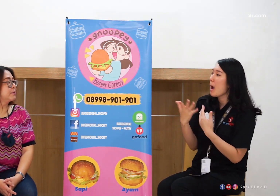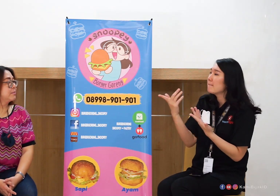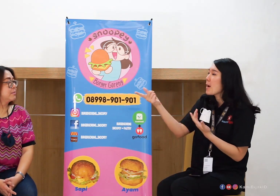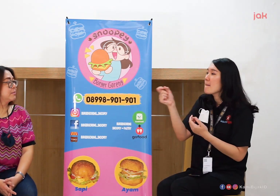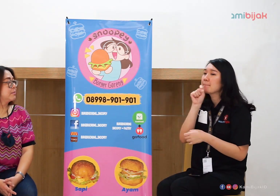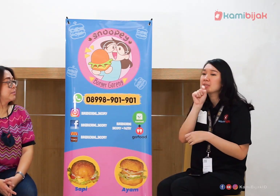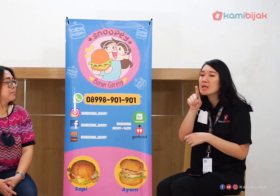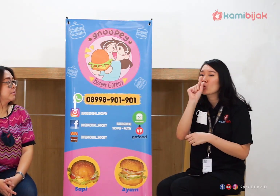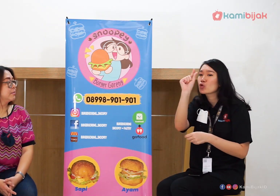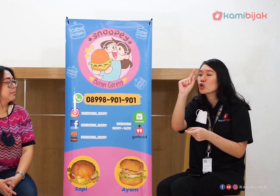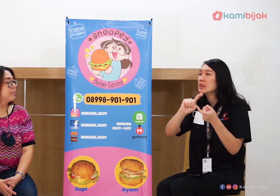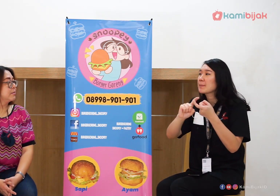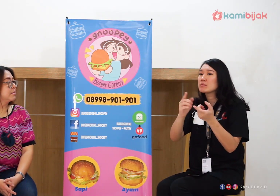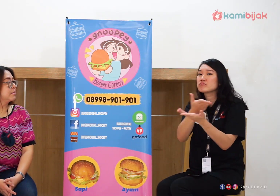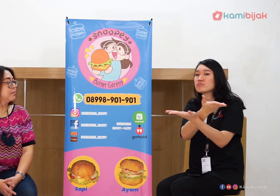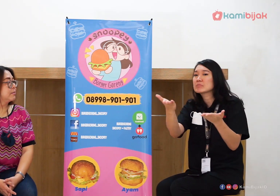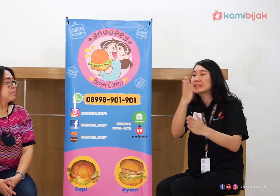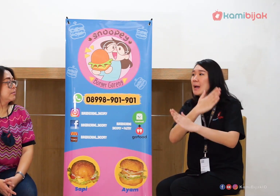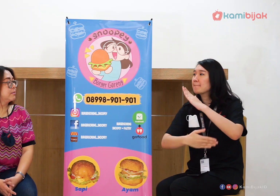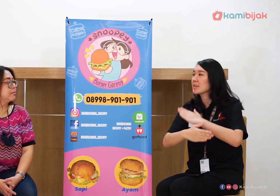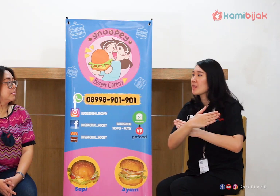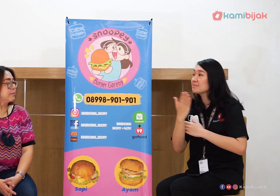Anda berpesan apa?